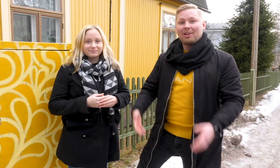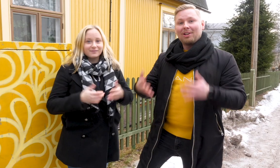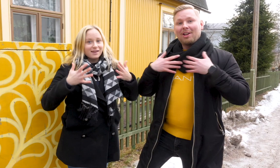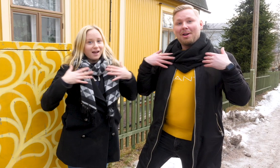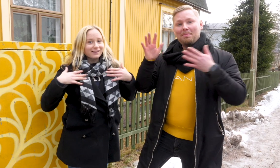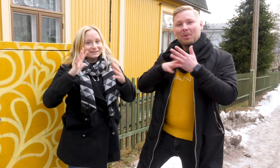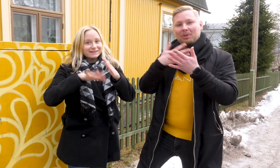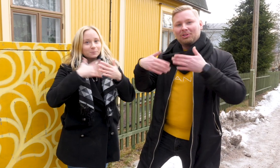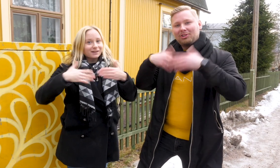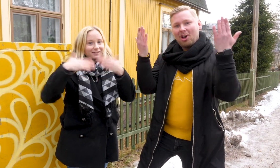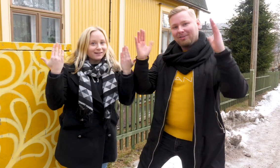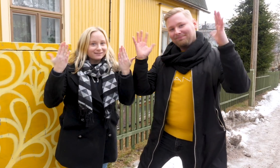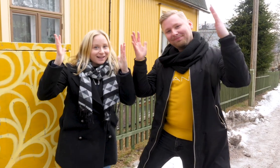Glad teckenspråksdag!